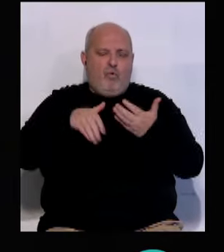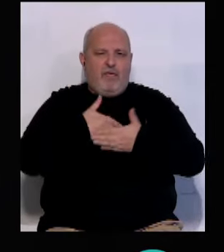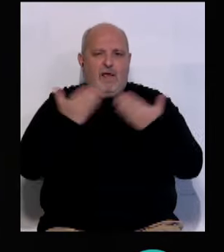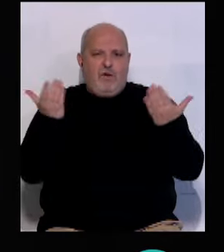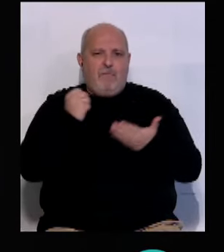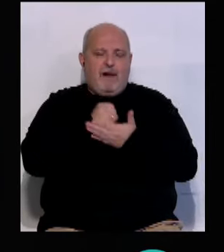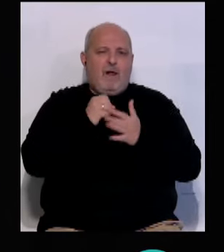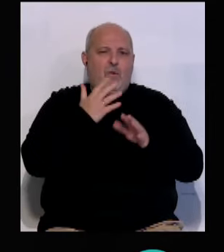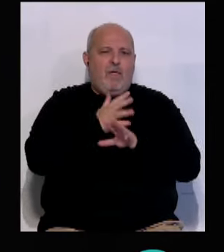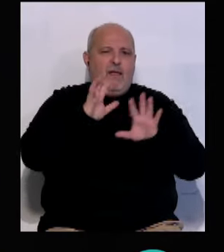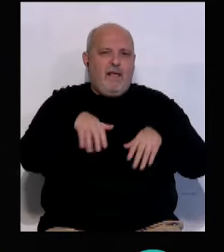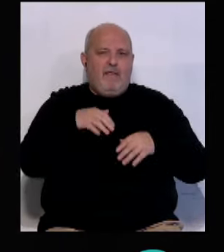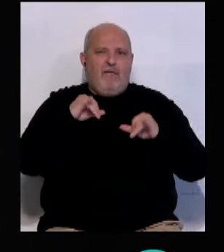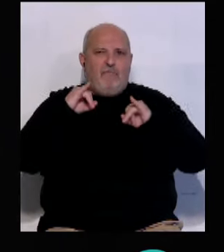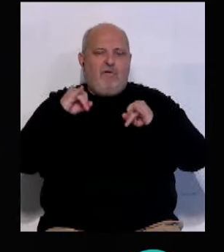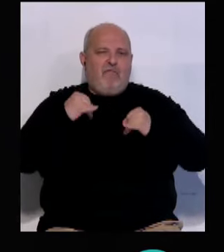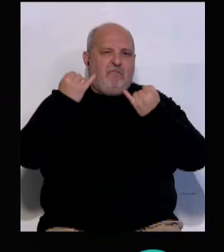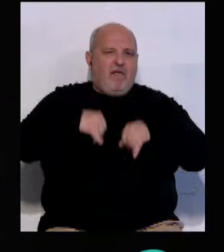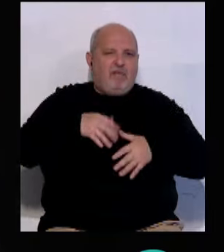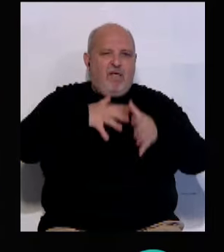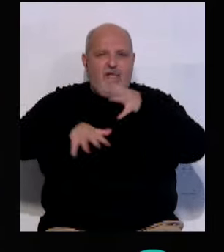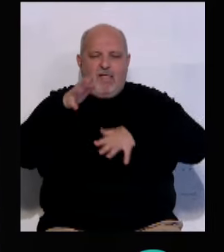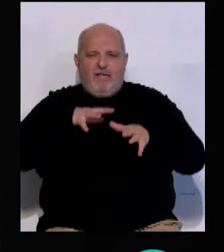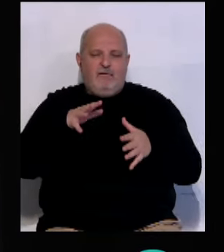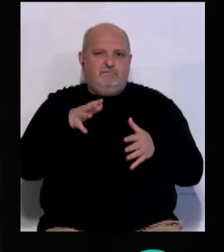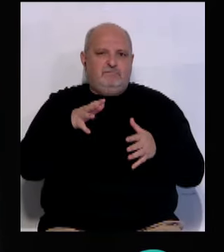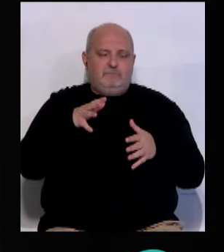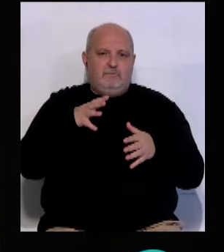K tal no sé qué saliendo de fiesta no sé qué no sé cuánto digo madre mía diora que salí aquí por